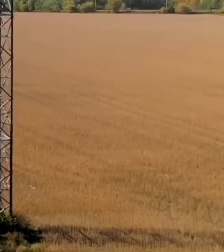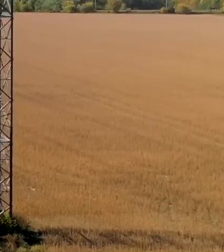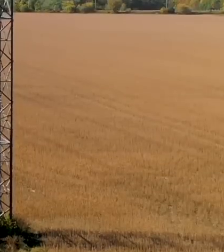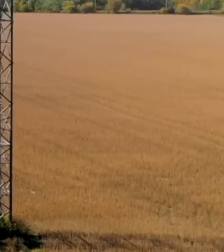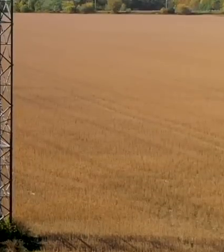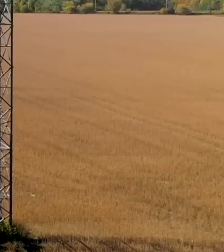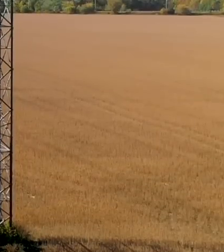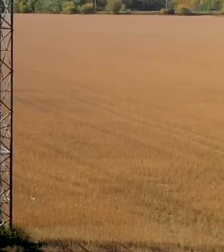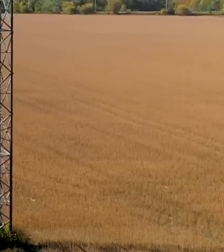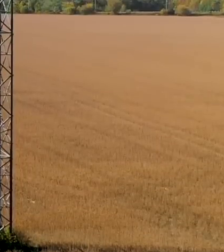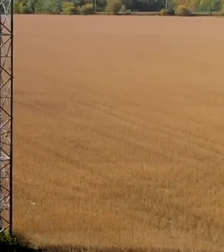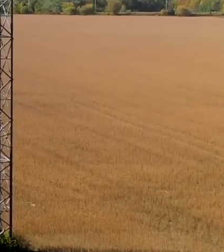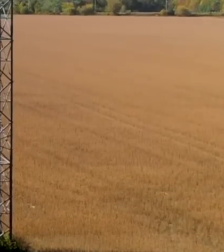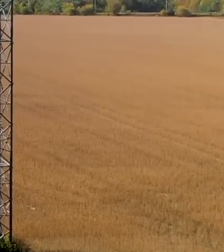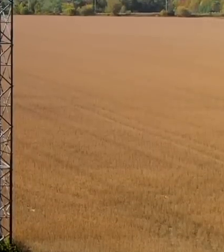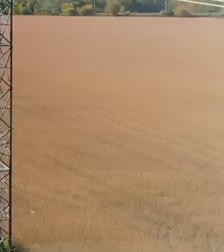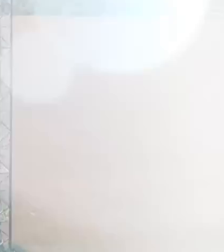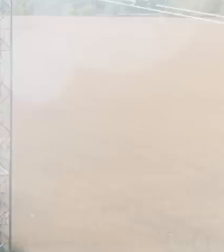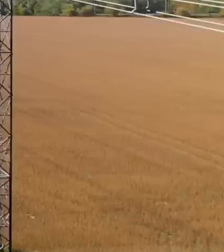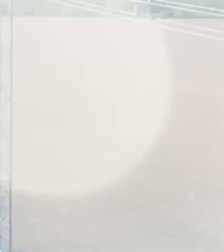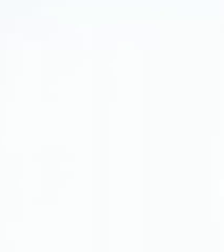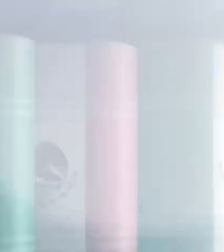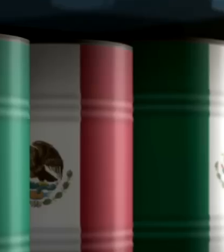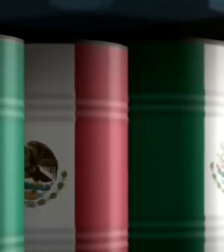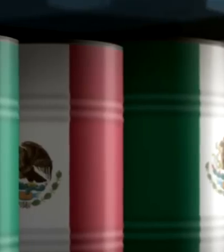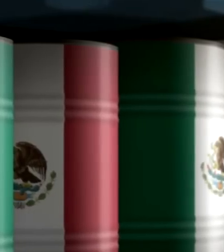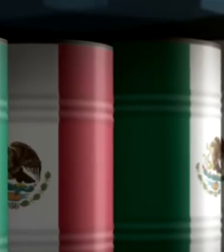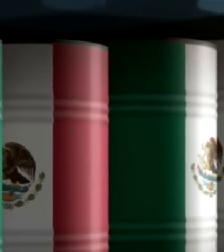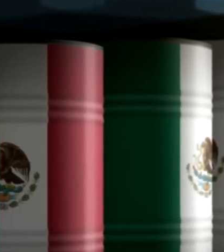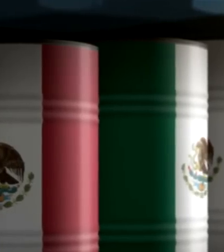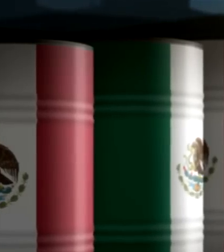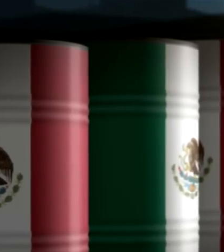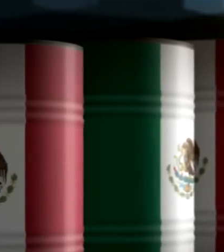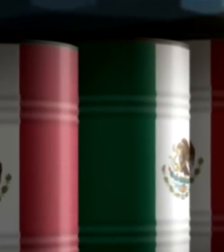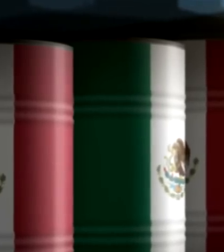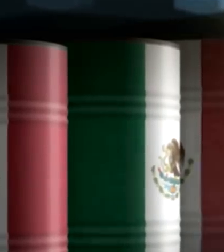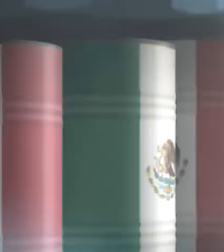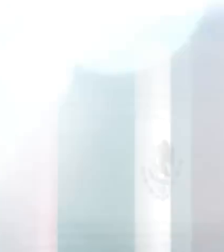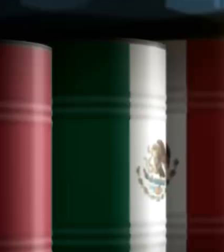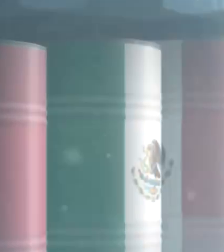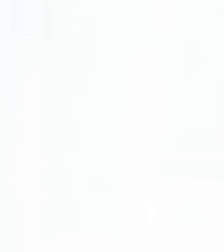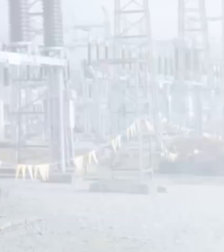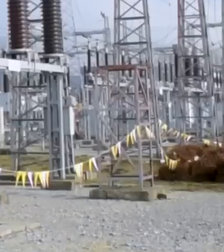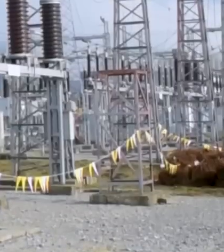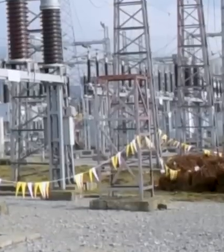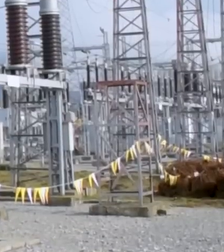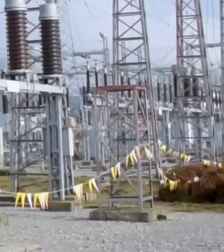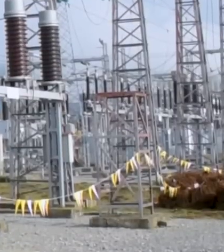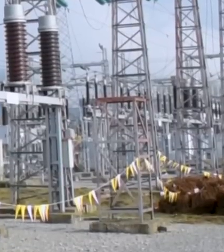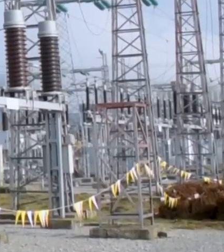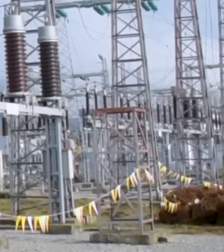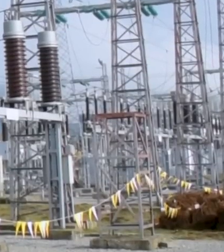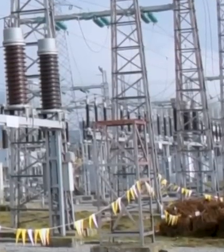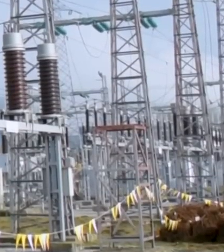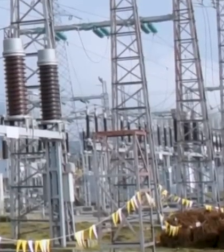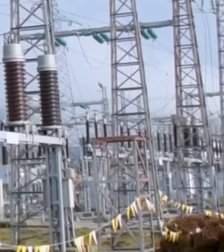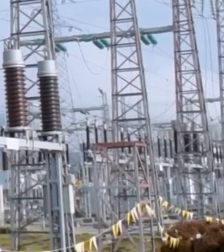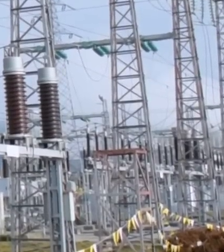eléctrico ley del sector de hidrocarburos ley de la Comisión Nacional de energía además recordó que